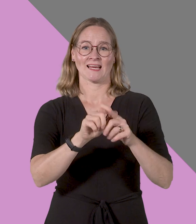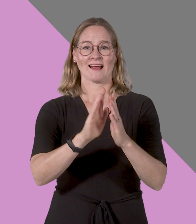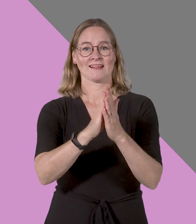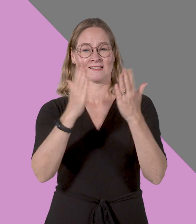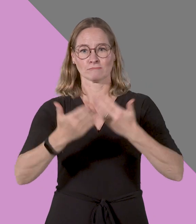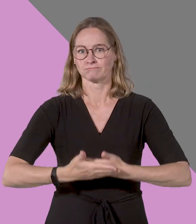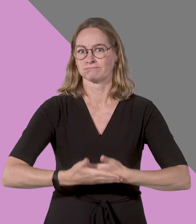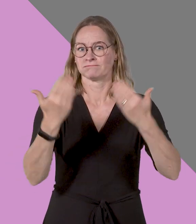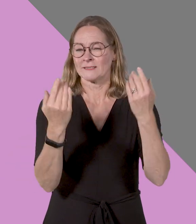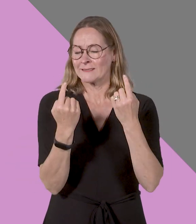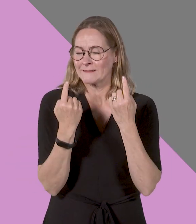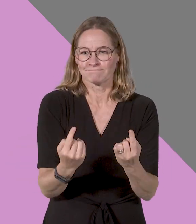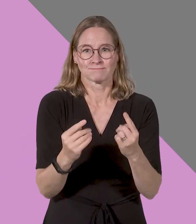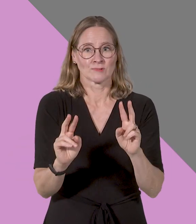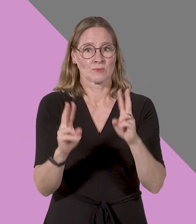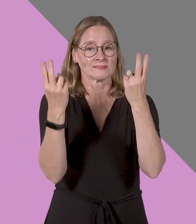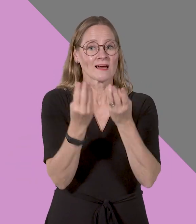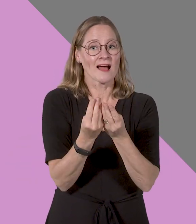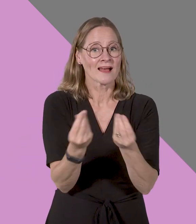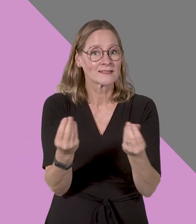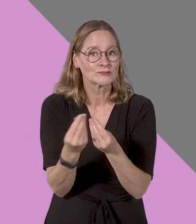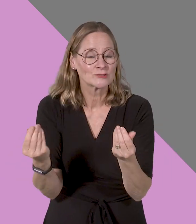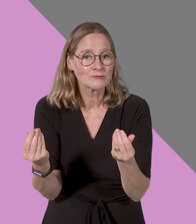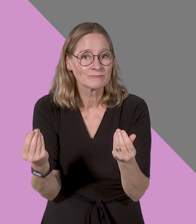kuurojen kansainvälisen viikon kunniaksi!